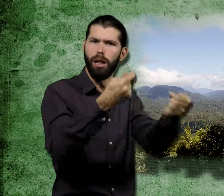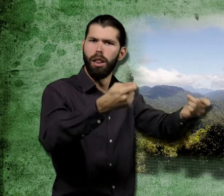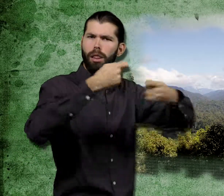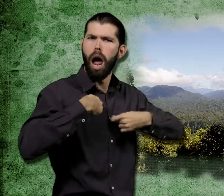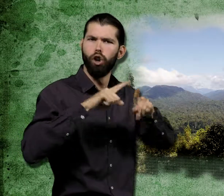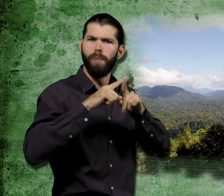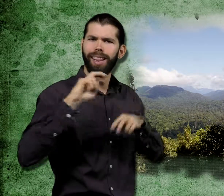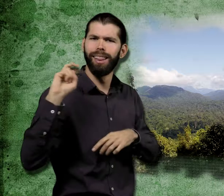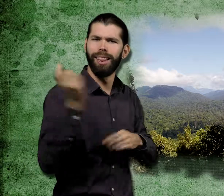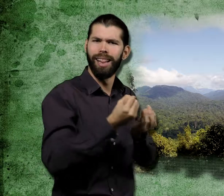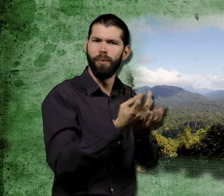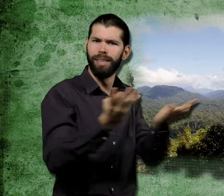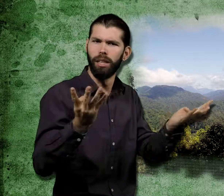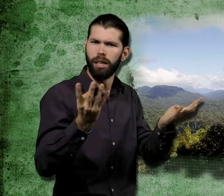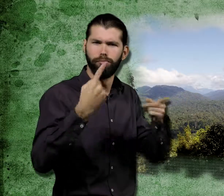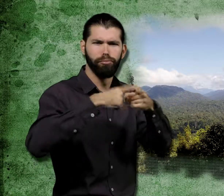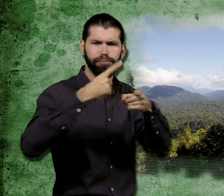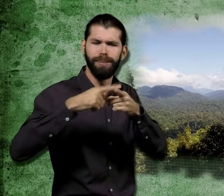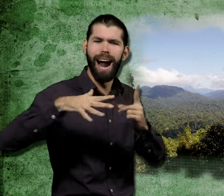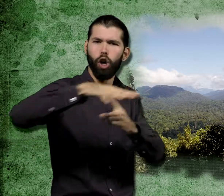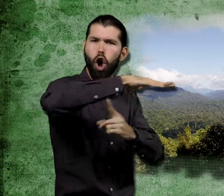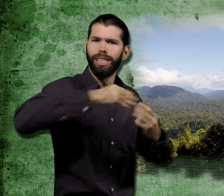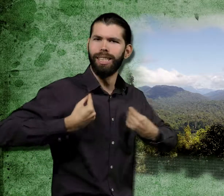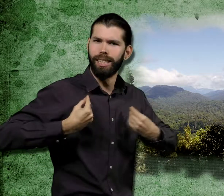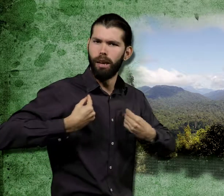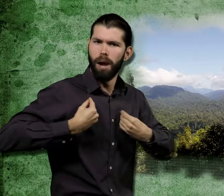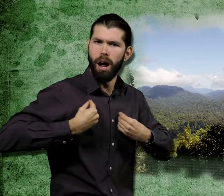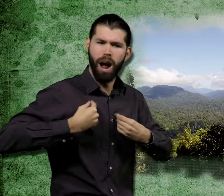configuren una gran diversitat d’ecosistemes diferents.